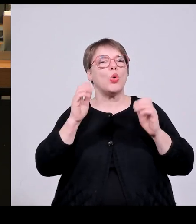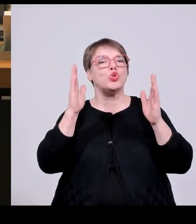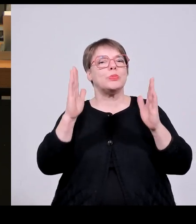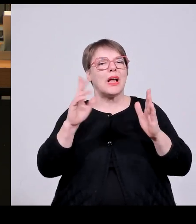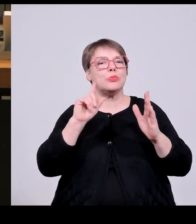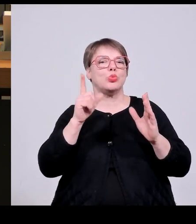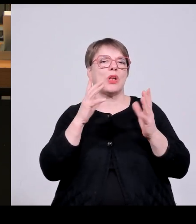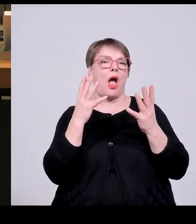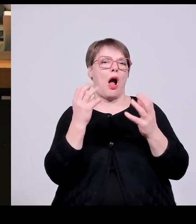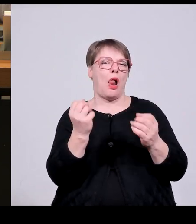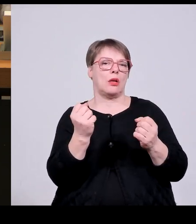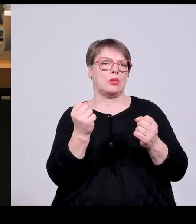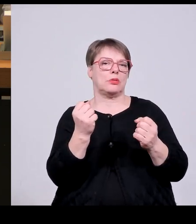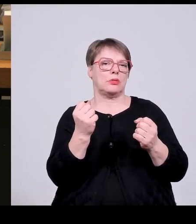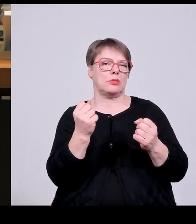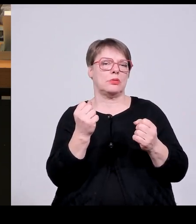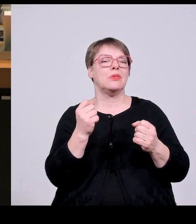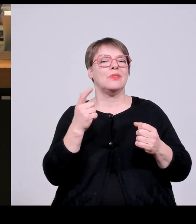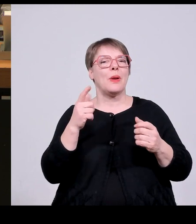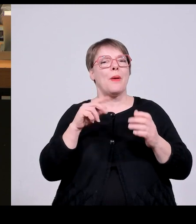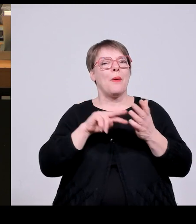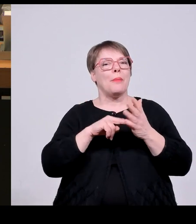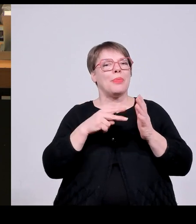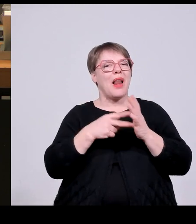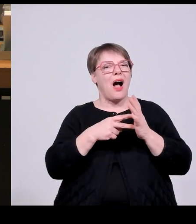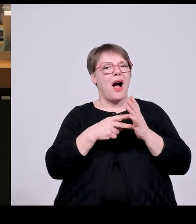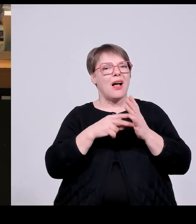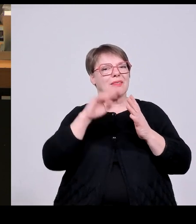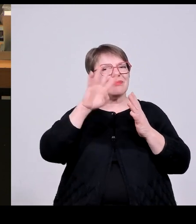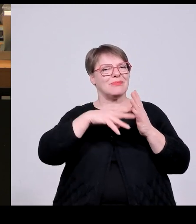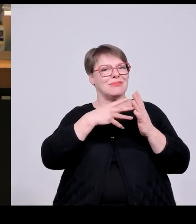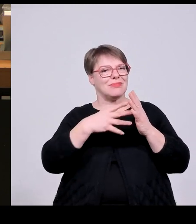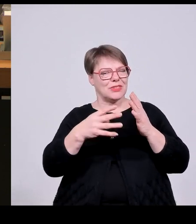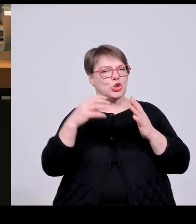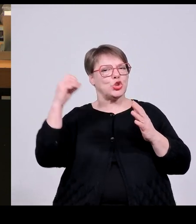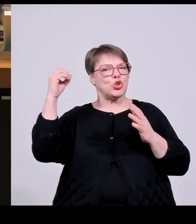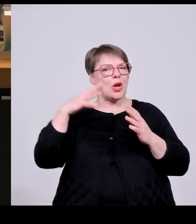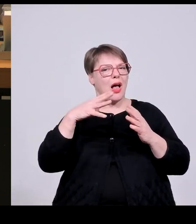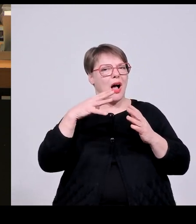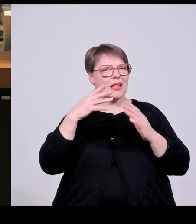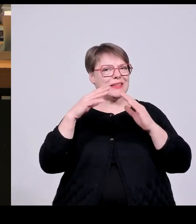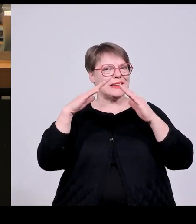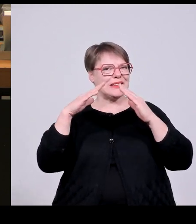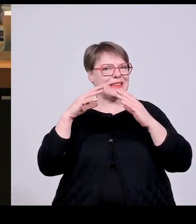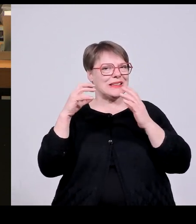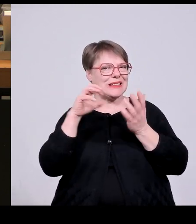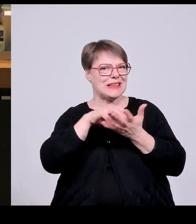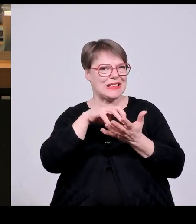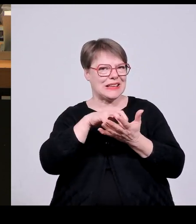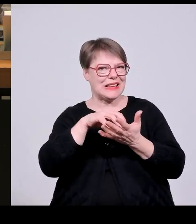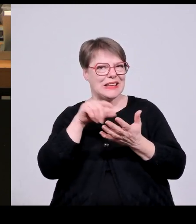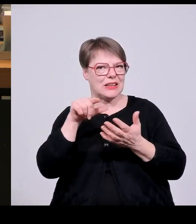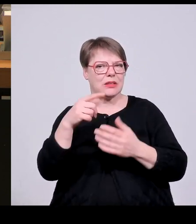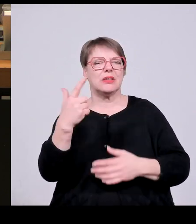Immer wieder erhalte ich dann auch Post von Bürgerinnen und Bürgern, die sehr gerne an ihrem Balkon ein Solarmodul befestigen würden.